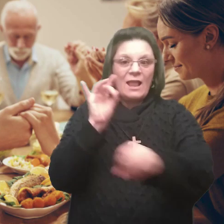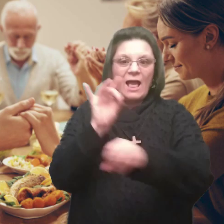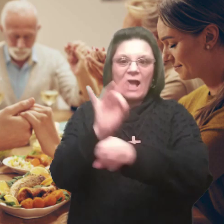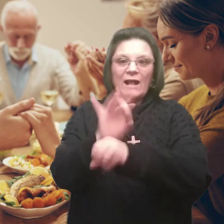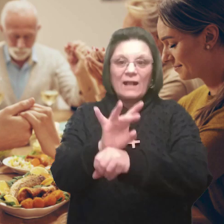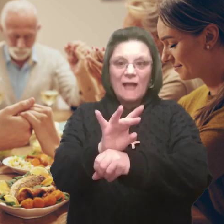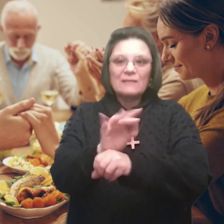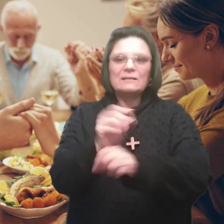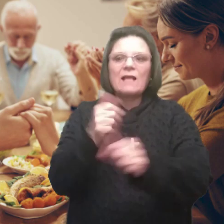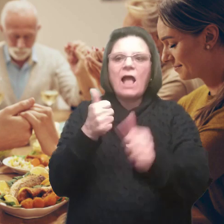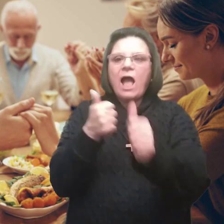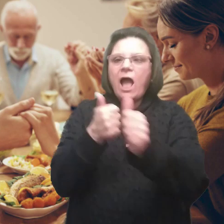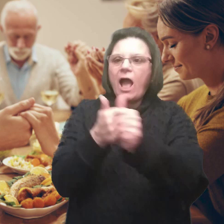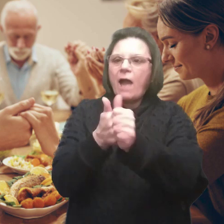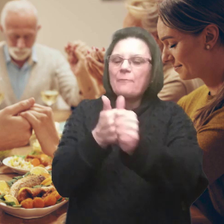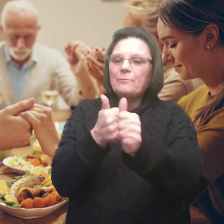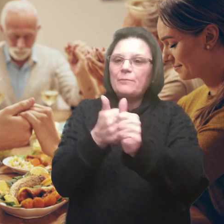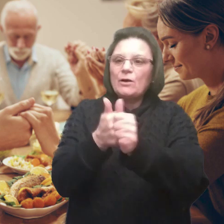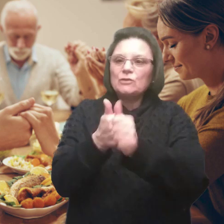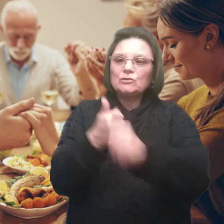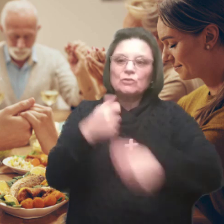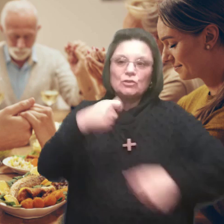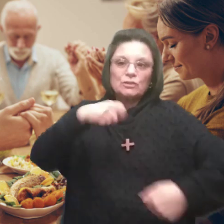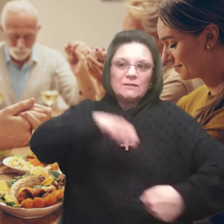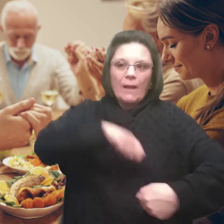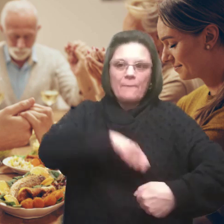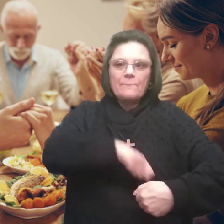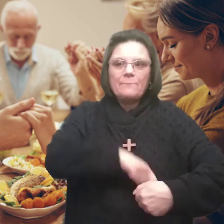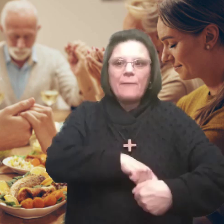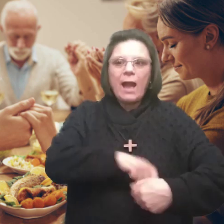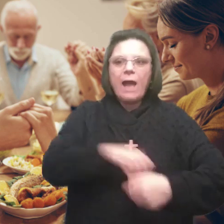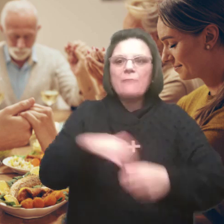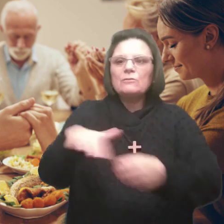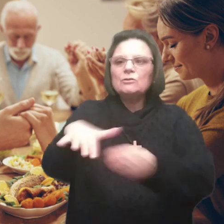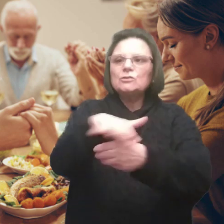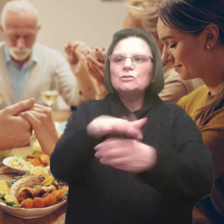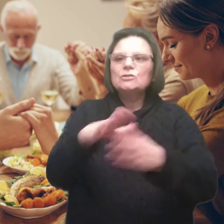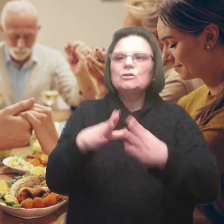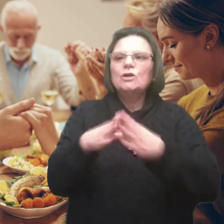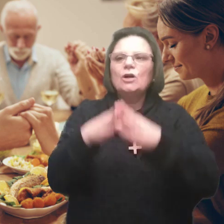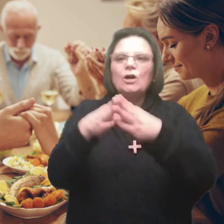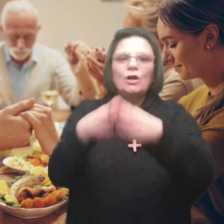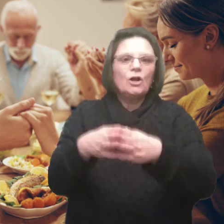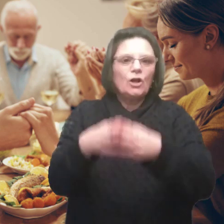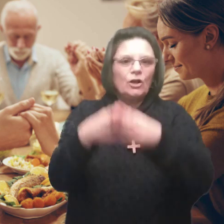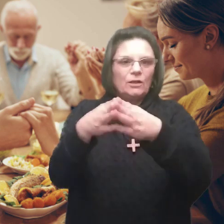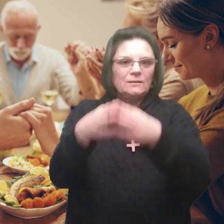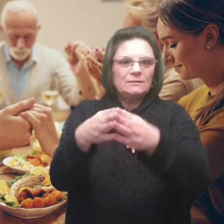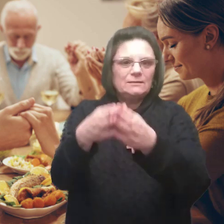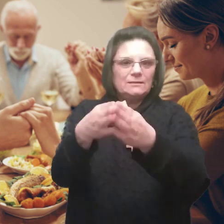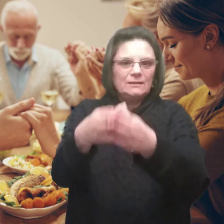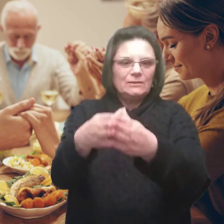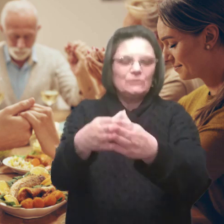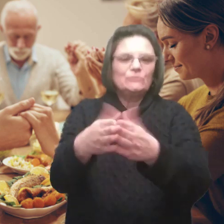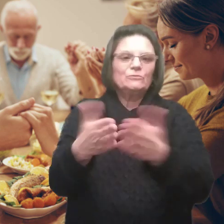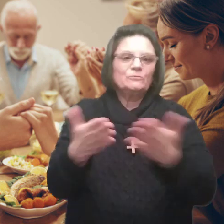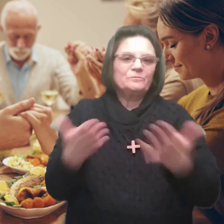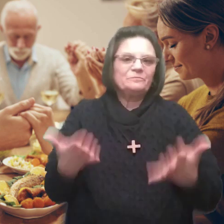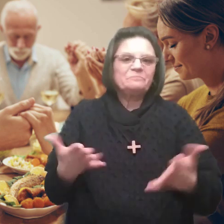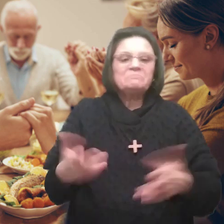Lectura de la primera carta del apóstol san Pablo a los Corintios